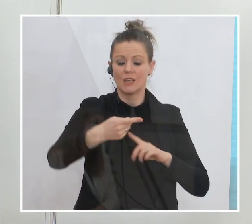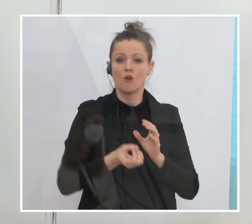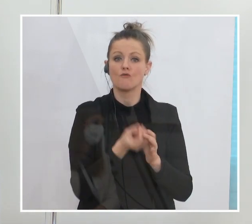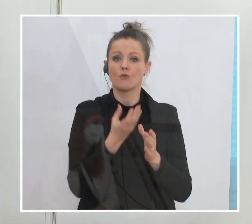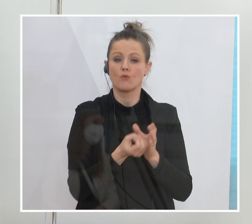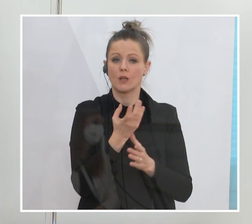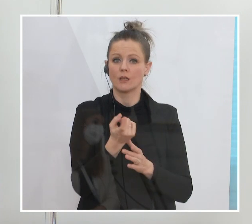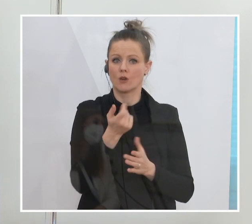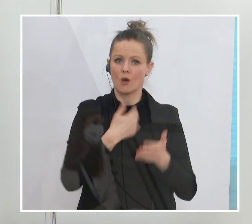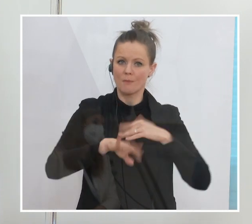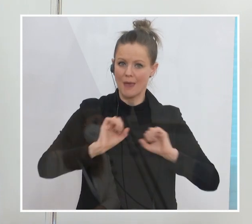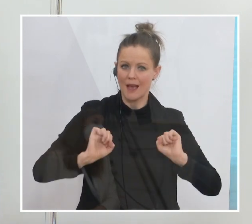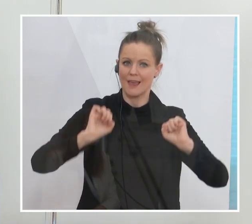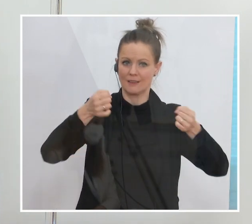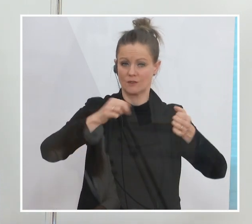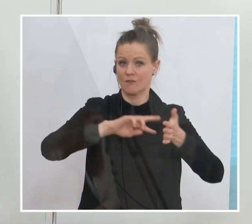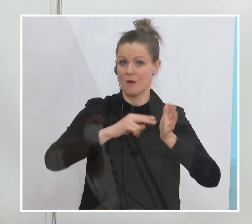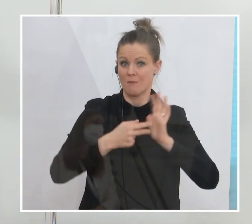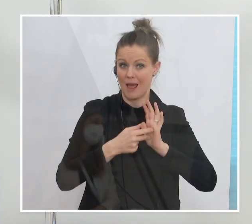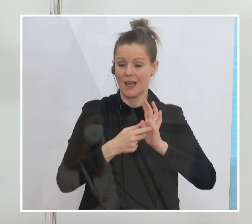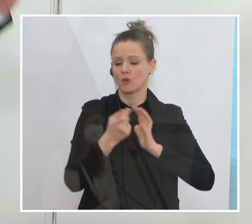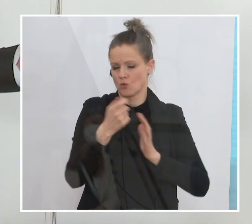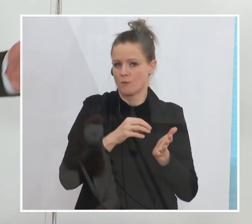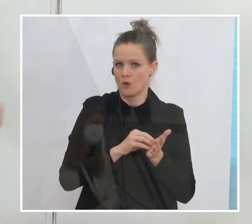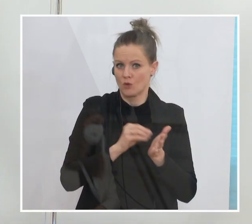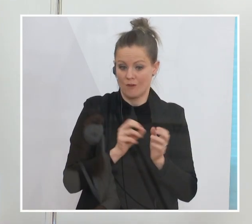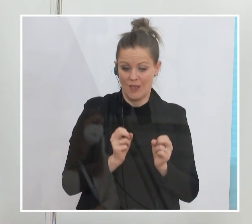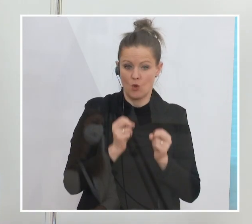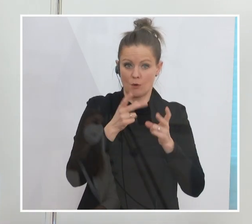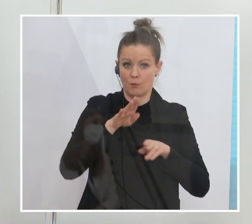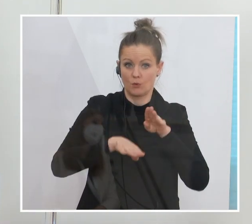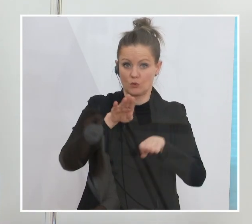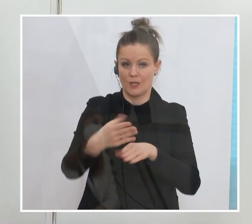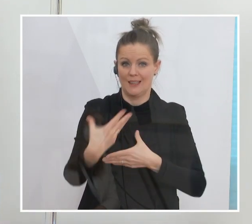Initiativen planen, die genau noch diese Überbrückungsschritte beinhalten und auch